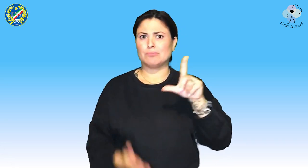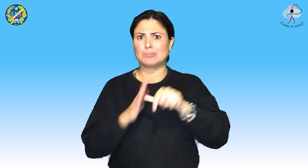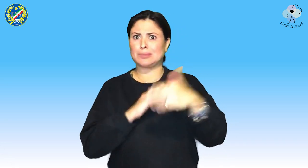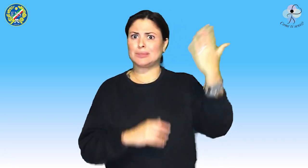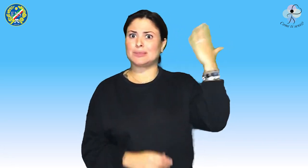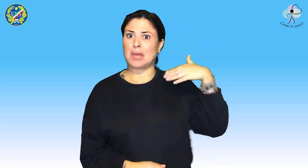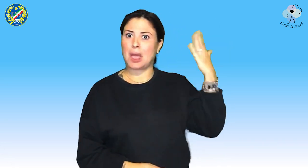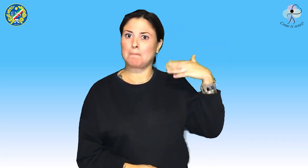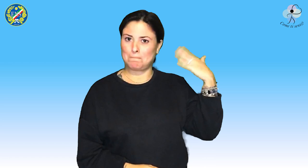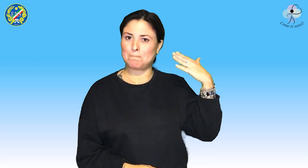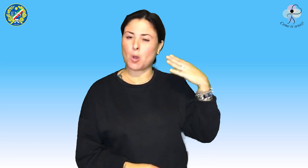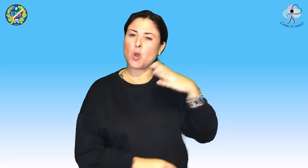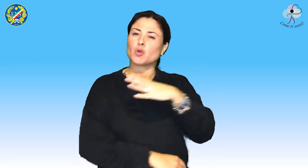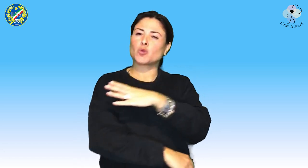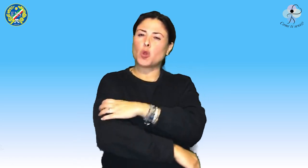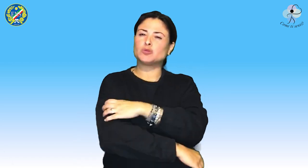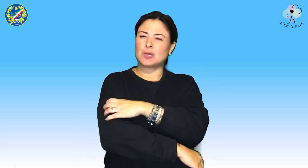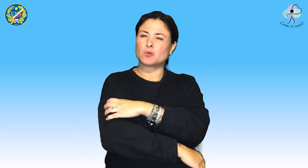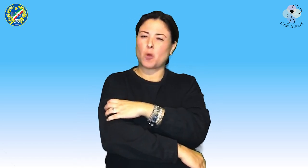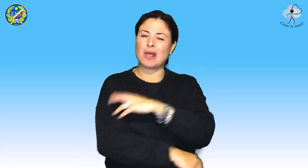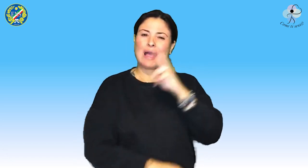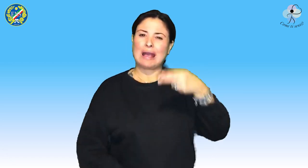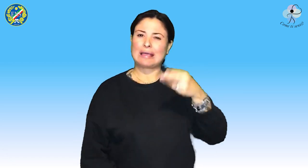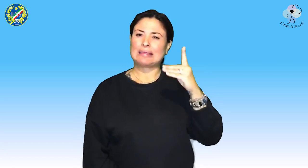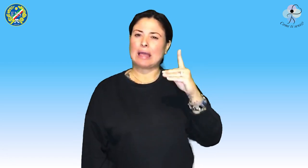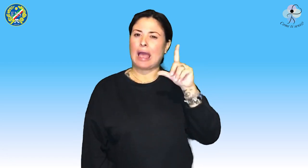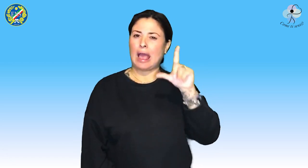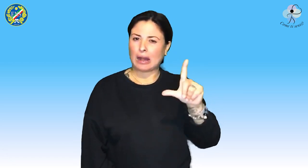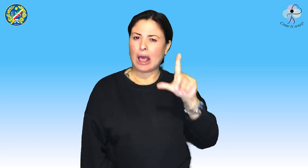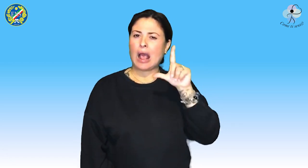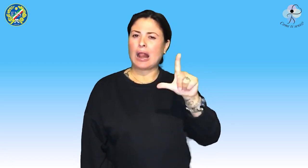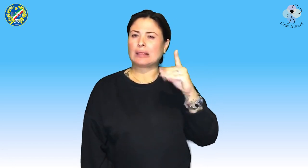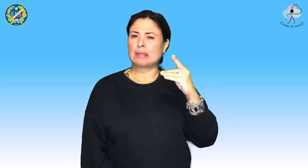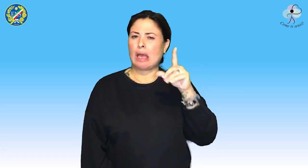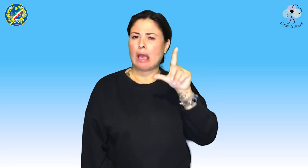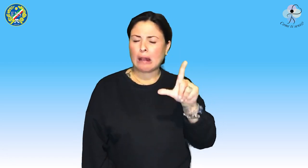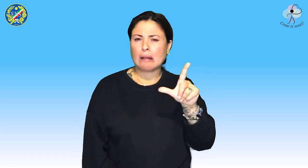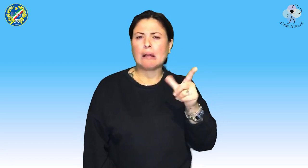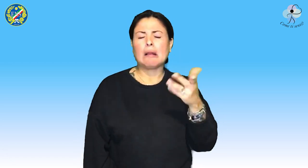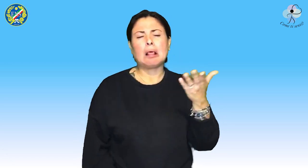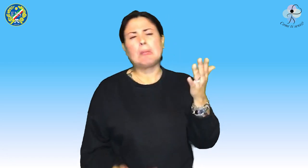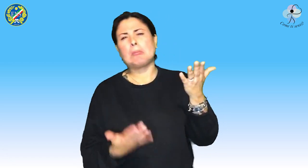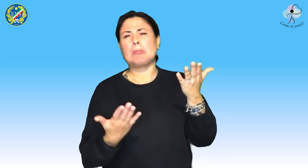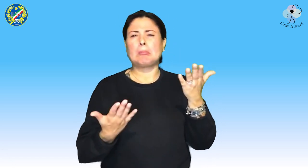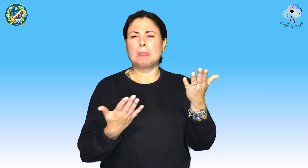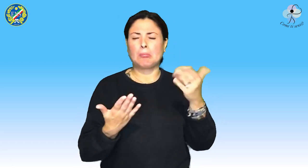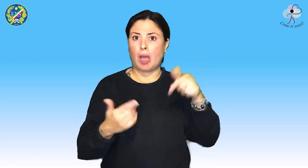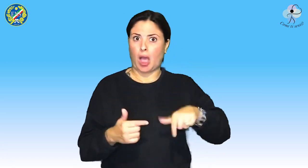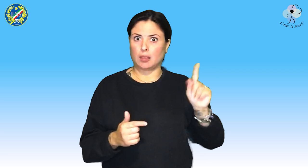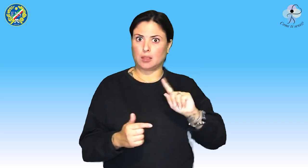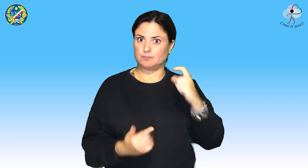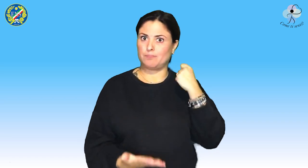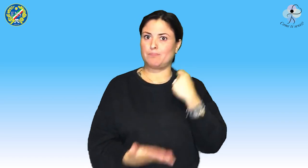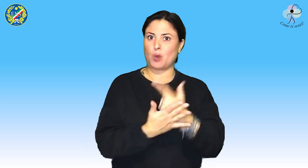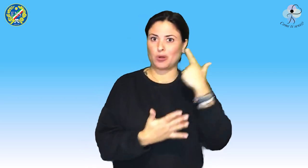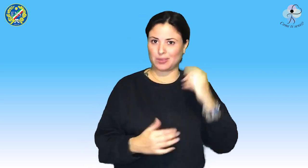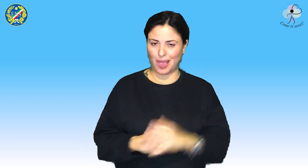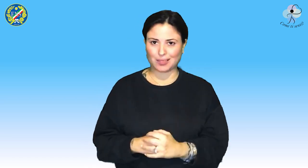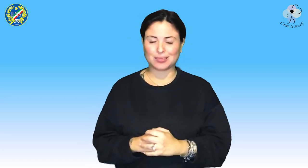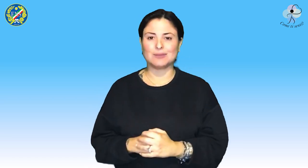a quel tempo la distinzione tra colesterolo HDL e LDL non era nota.